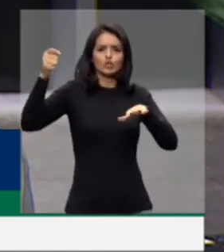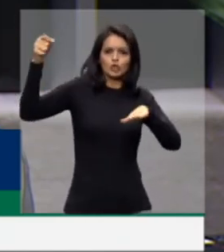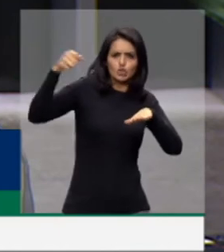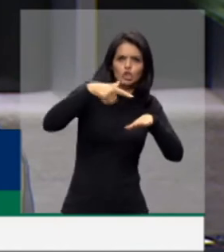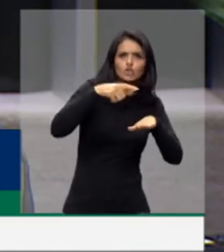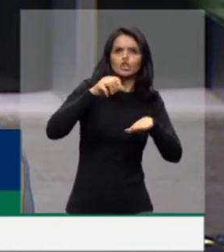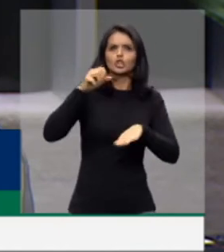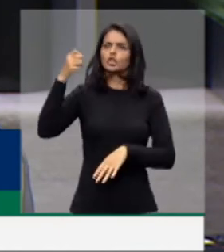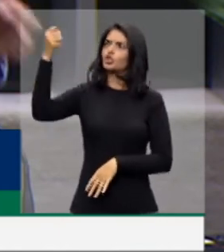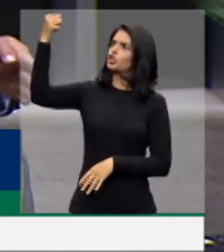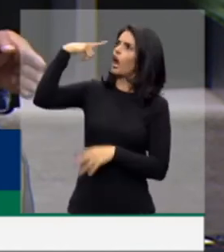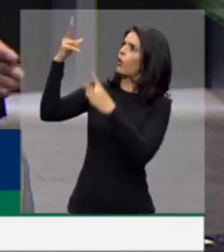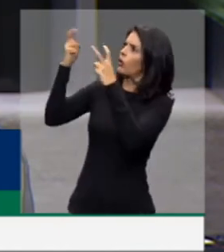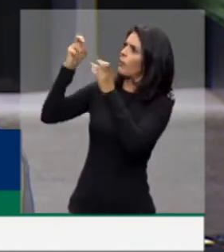PRODUÇÃO DA ENERGIA LIMPA ANO PASSADO EU VI PARTIDOS